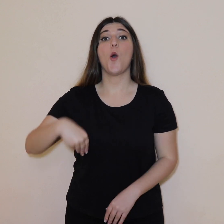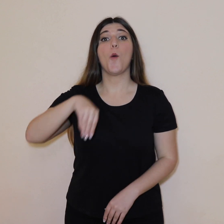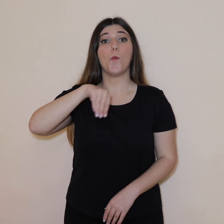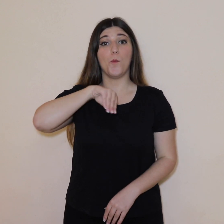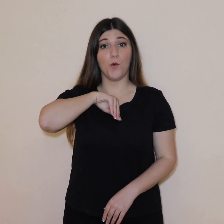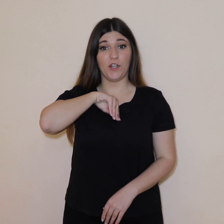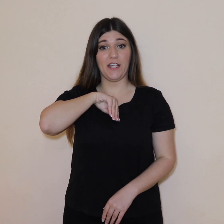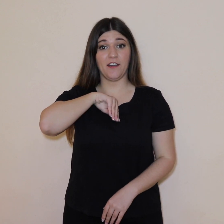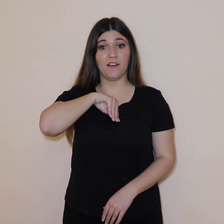Morir